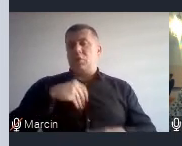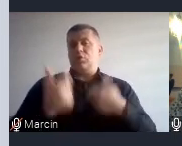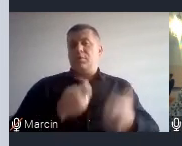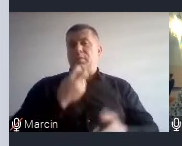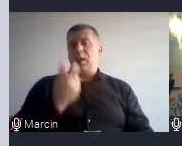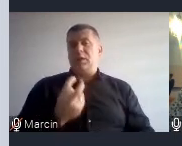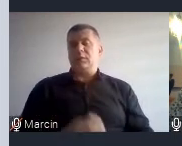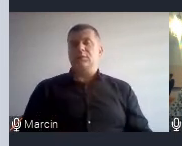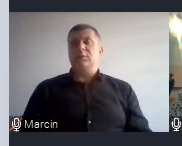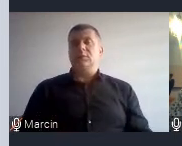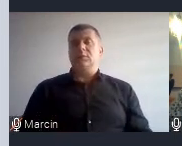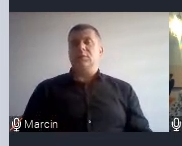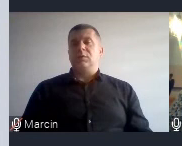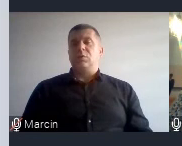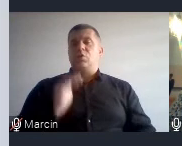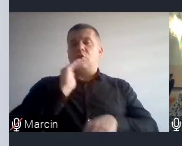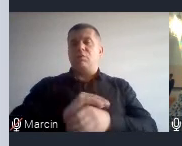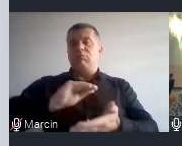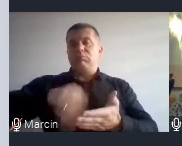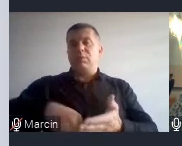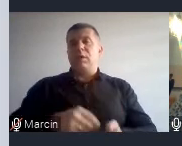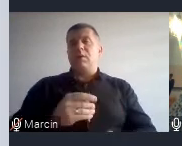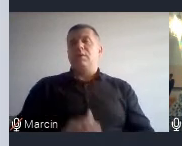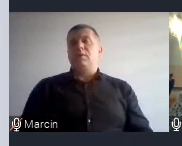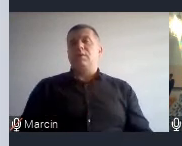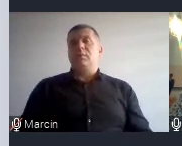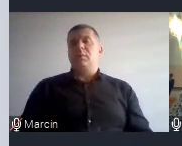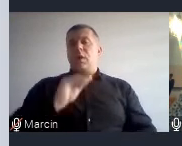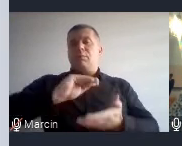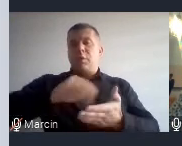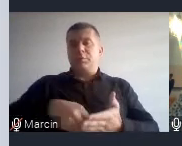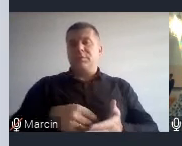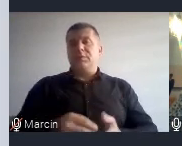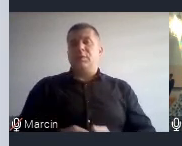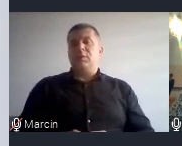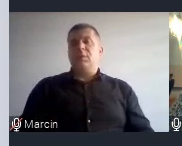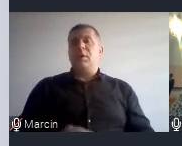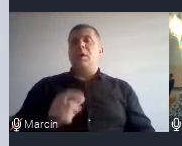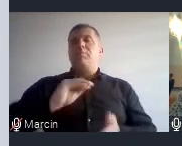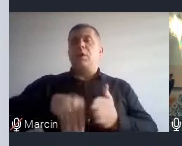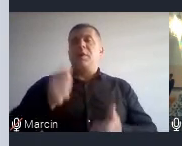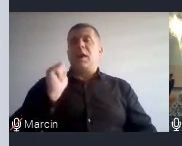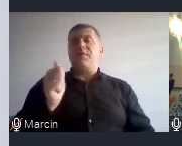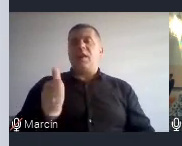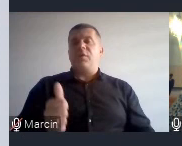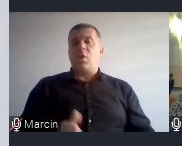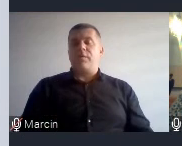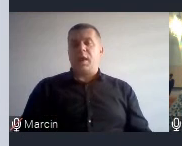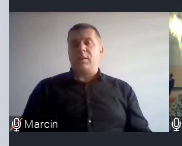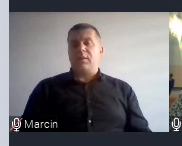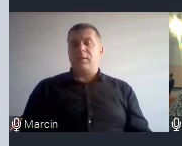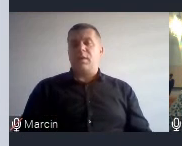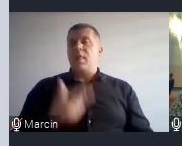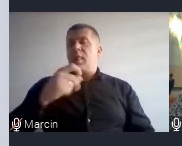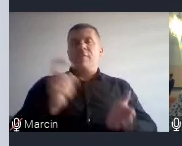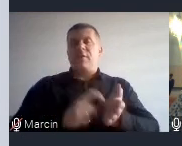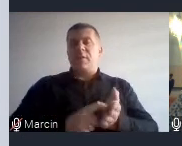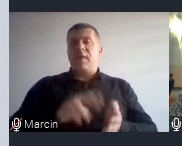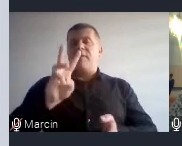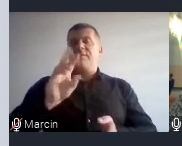które będą bezpośrednio podpisywane podpisem kwalifikowanym. Nie będą wymagały wersji papierowej.